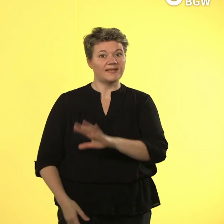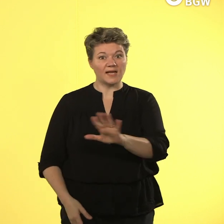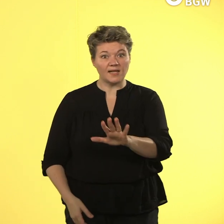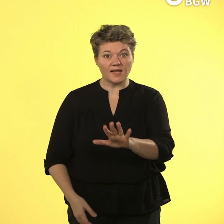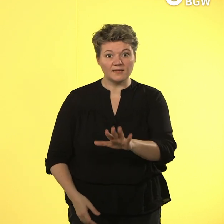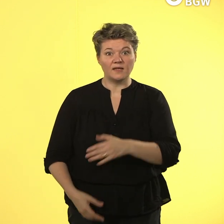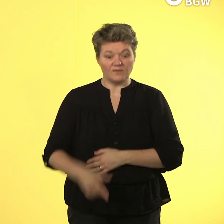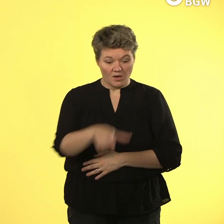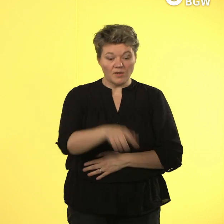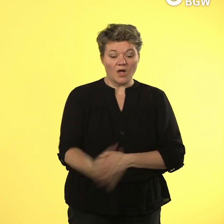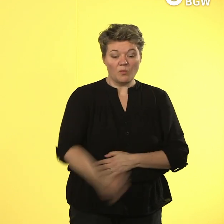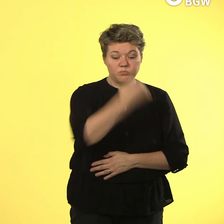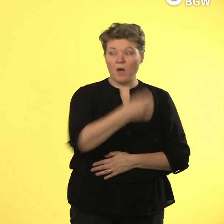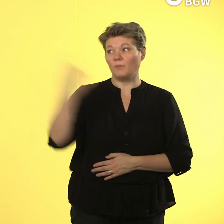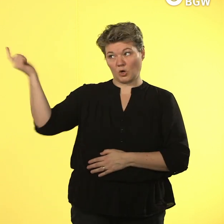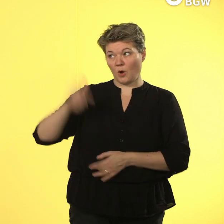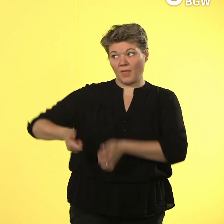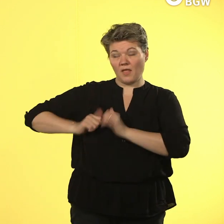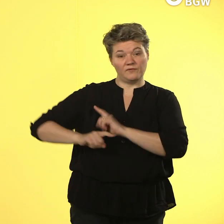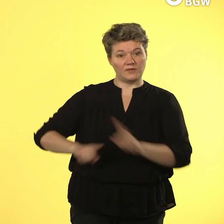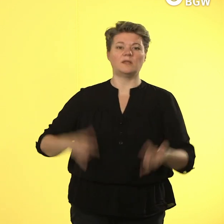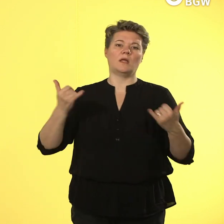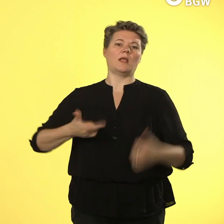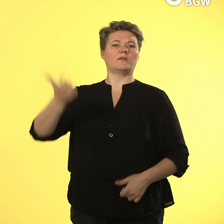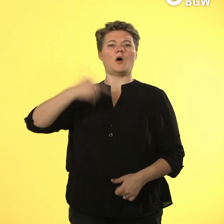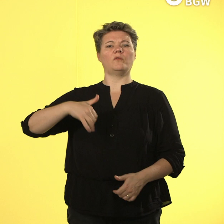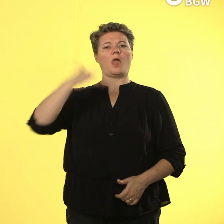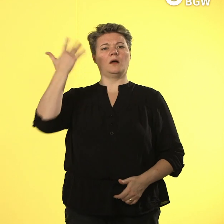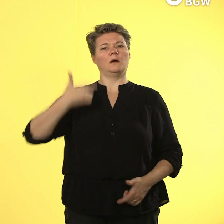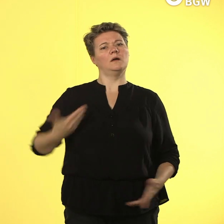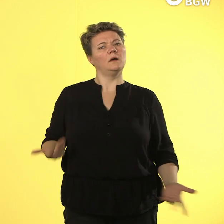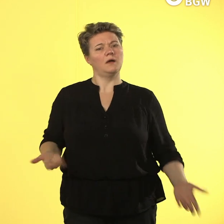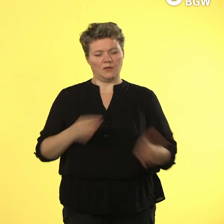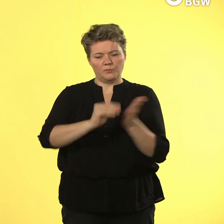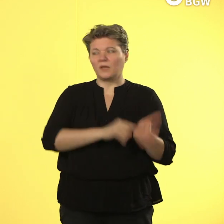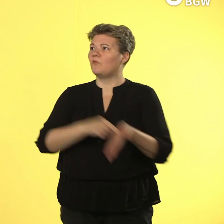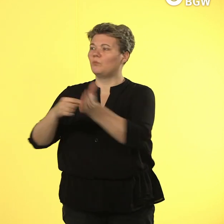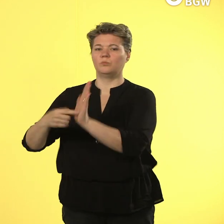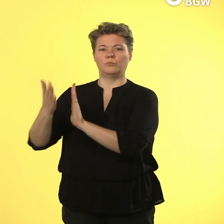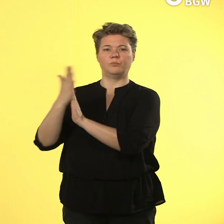weil wir das nicht mehr machen dürfen. Auf unsere Briefe wurde nicht reagiert. Dysfunktionale Verarbeitungsmuster,